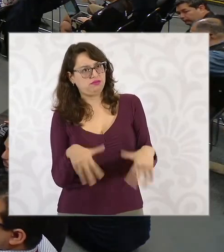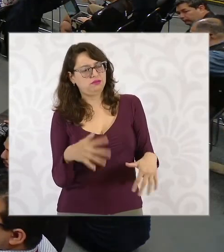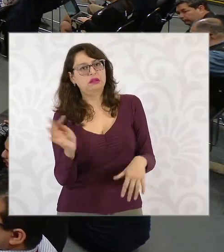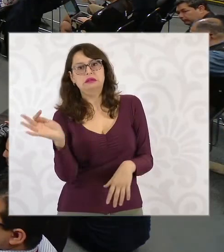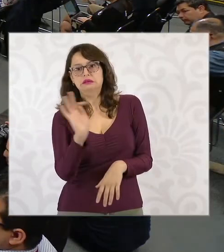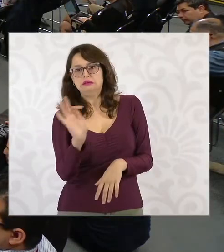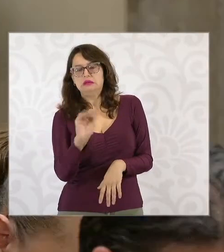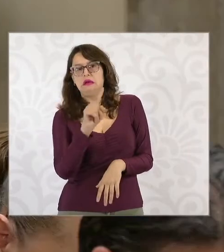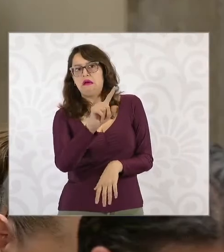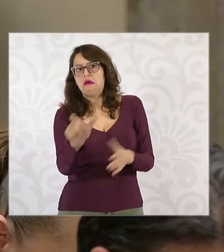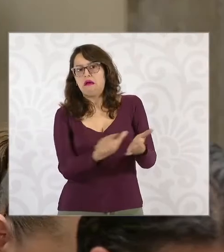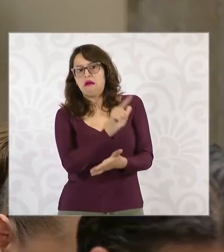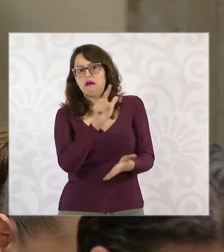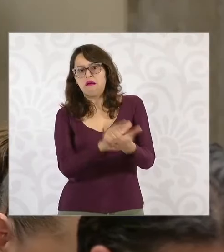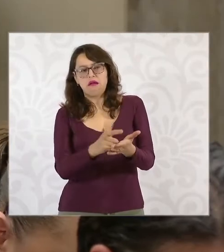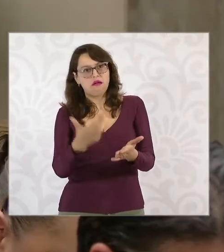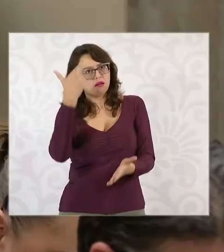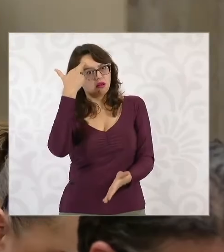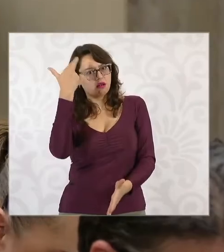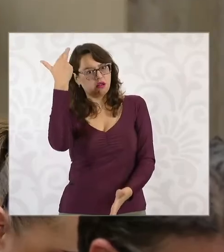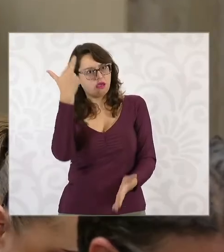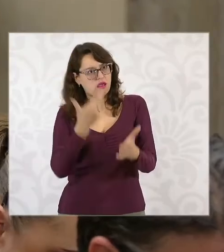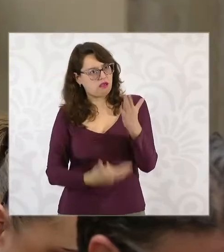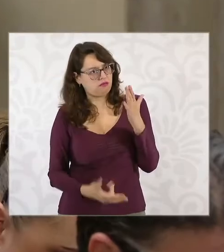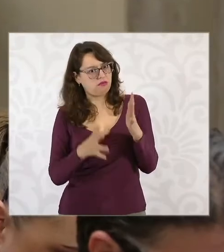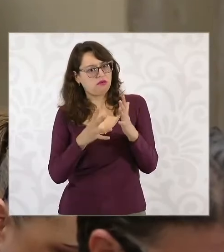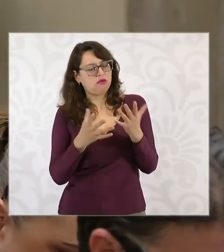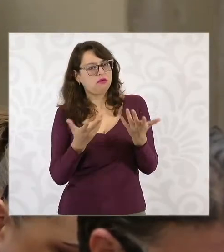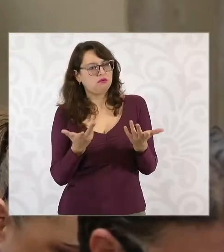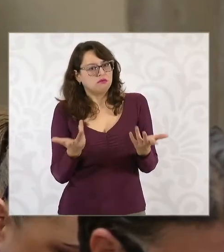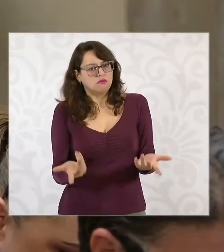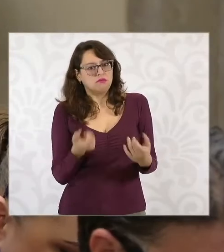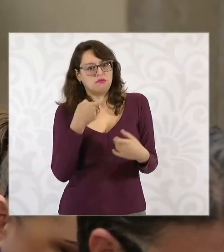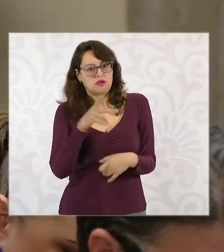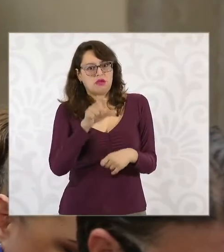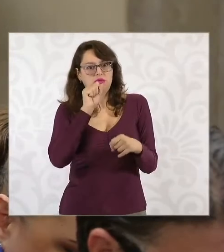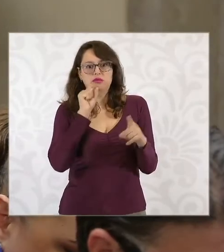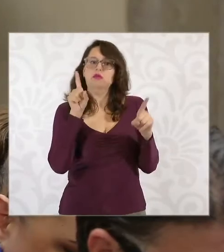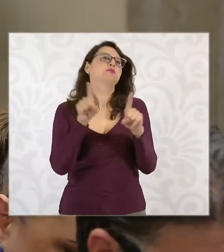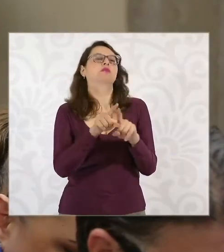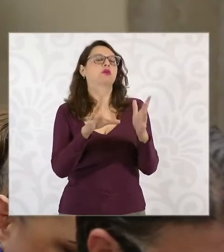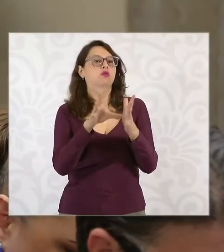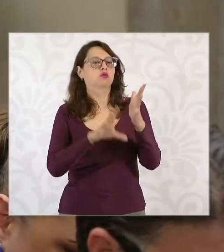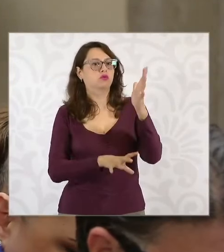violación a la ley eh de seguridad nacional, sino también una violación a la propia Constitución,